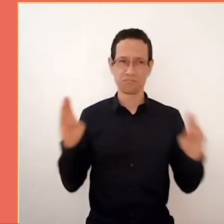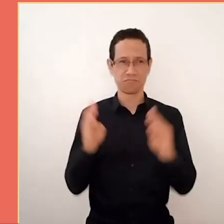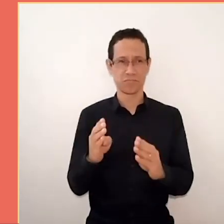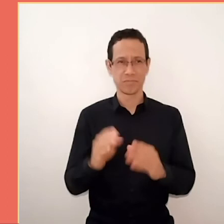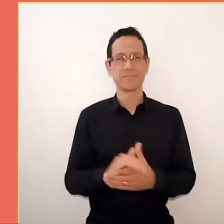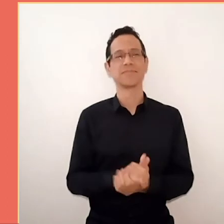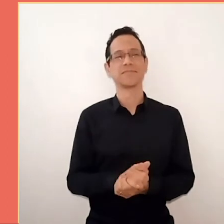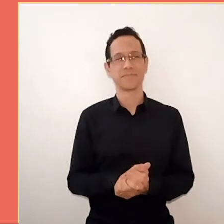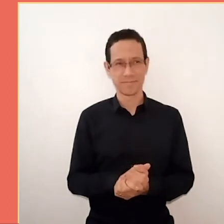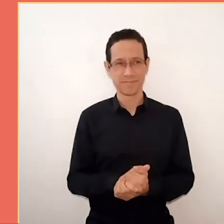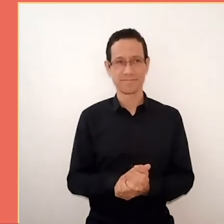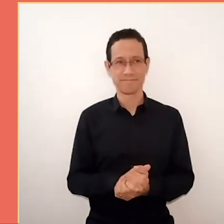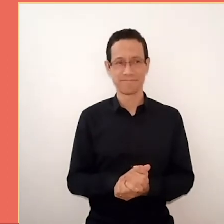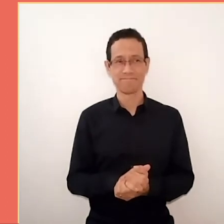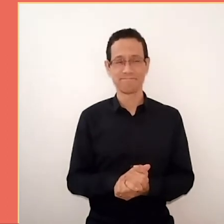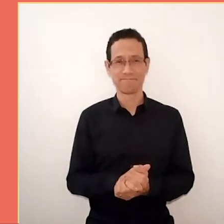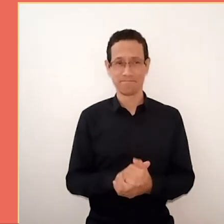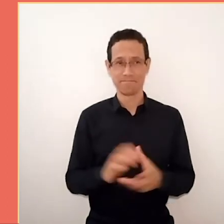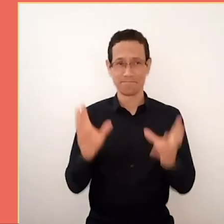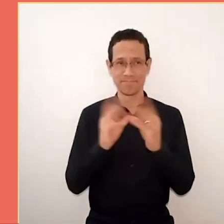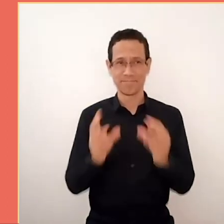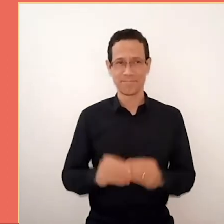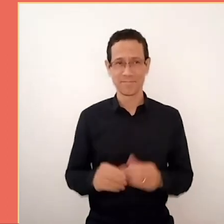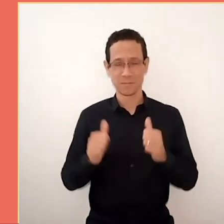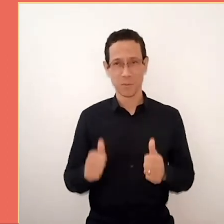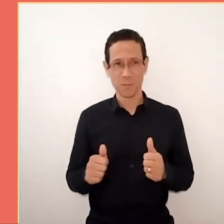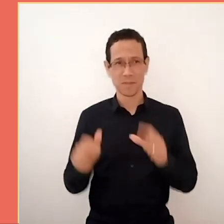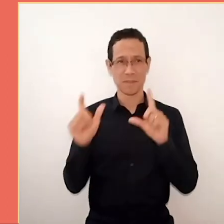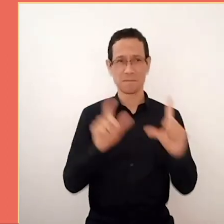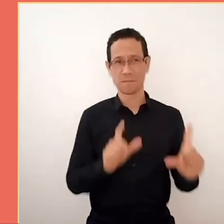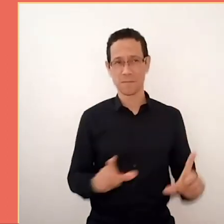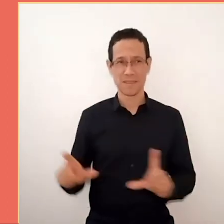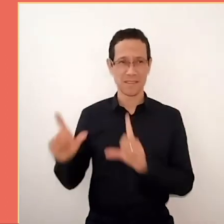Então, gente eu vou fechar rapidinho a mesa, mas não vou fechar ainda o evento.